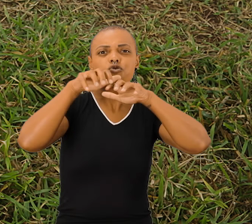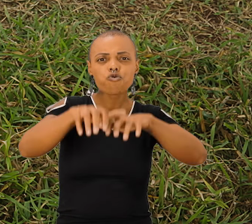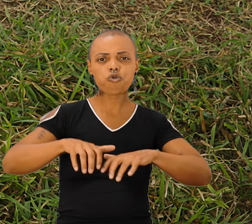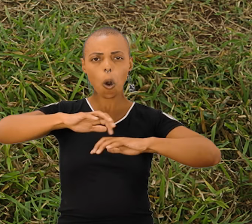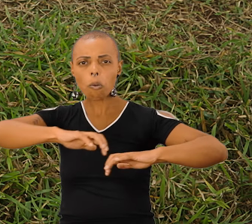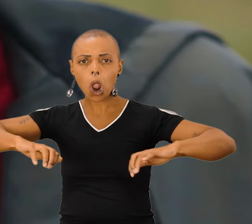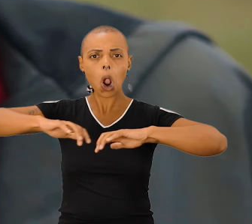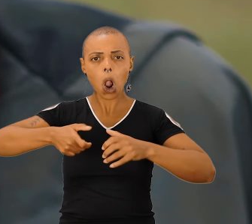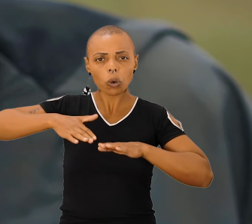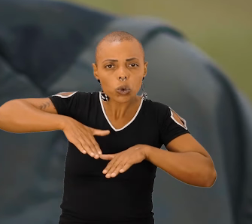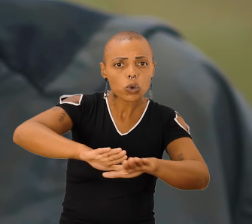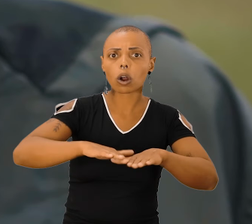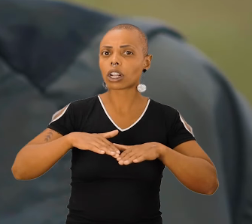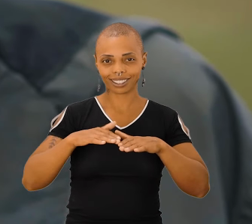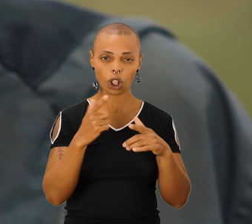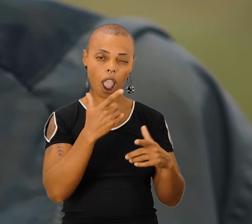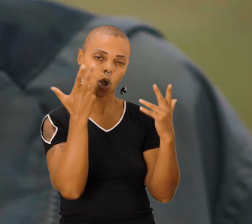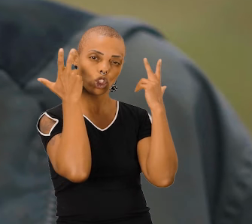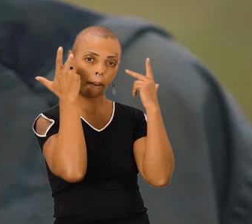como acontece no preparo convencional, tá certo?